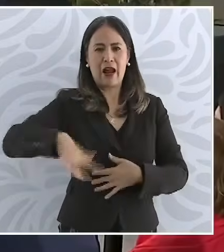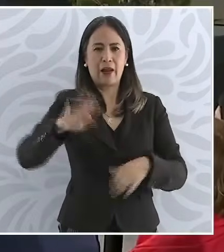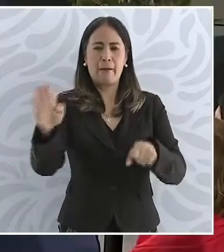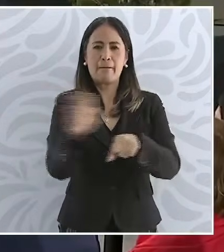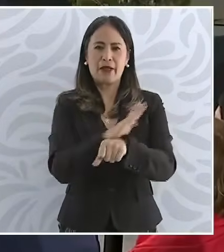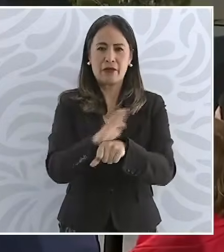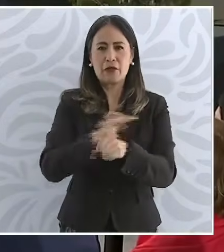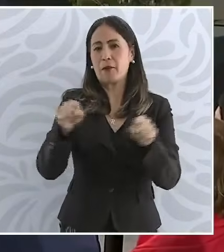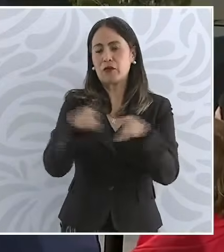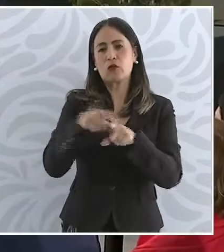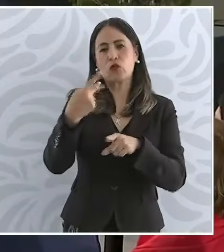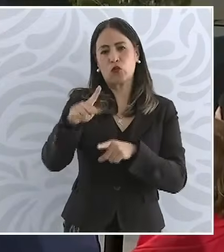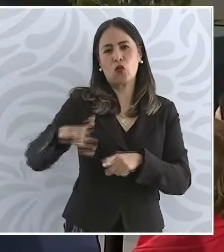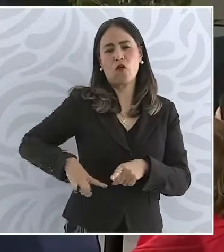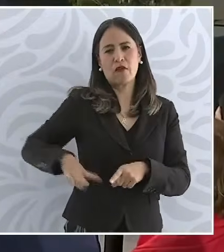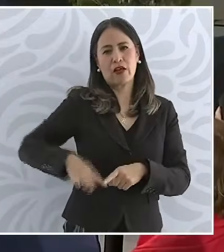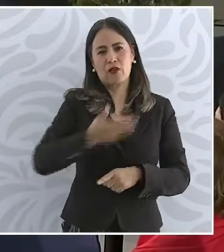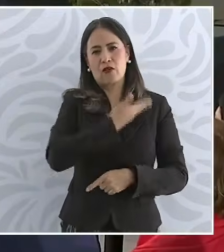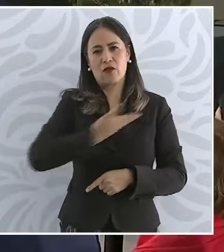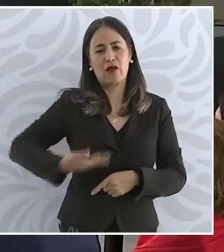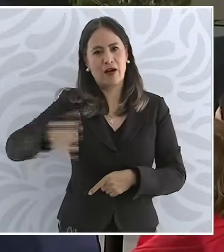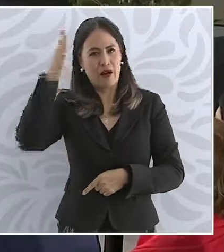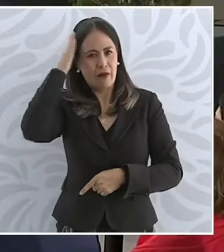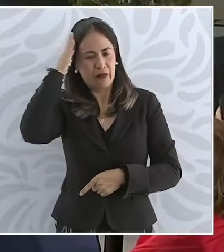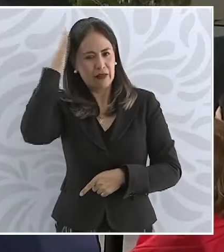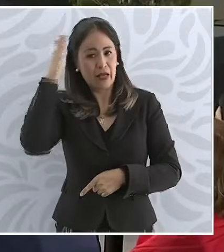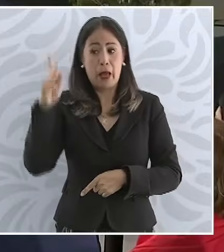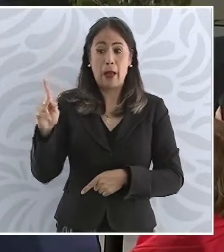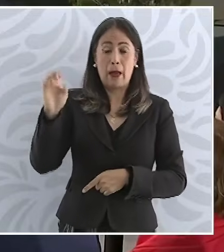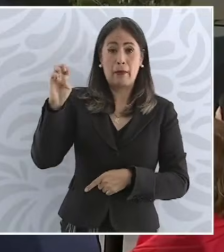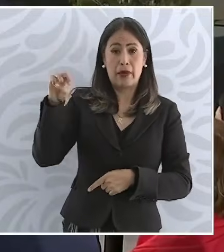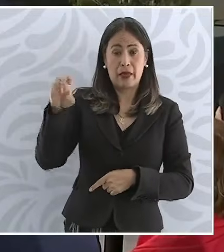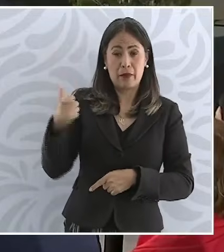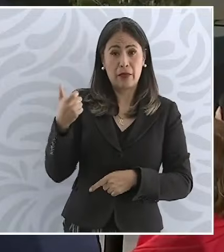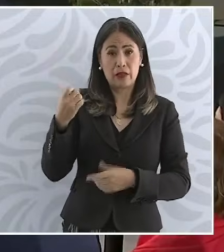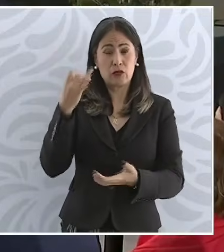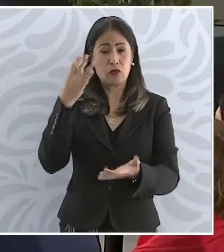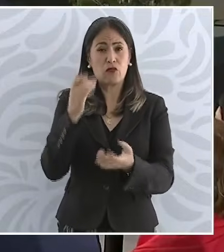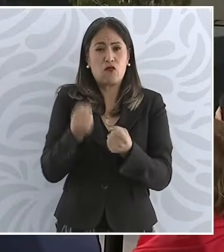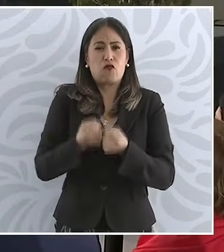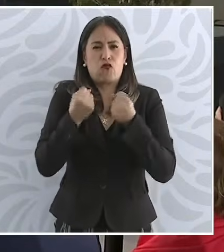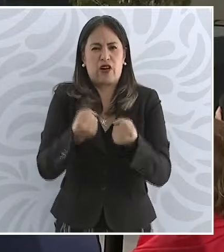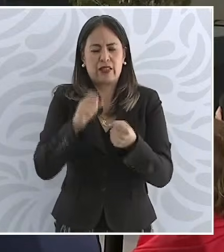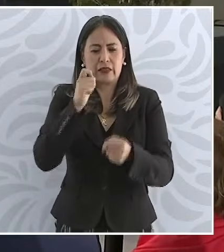la fortaleza de petróleos mexicanos no solo radica en los recursos naturales sino en los